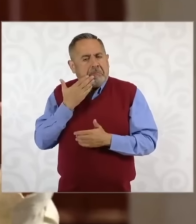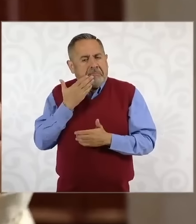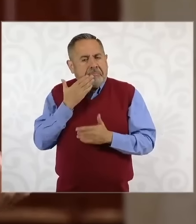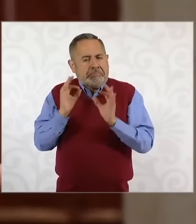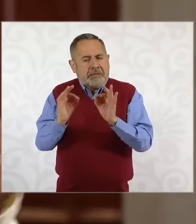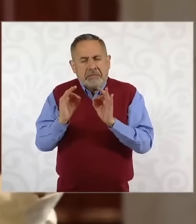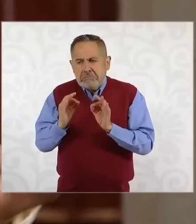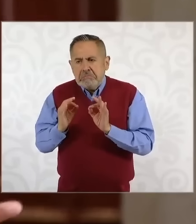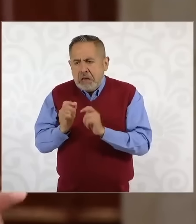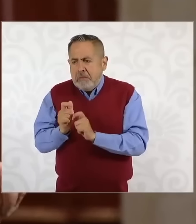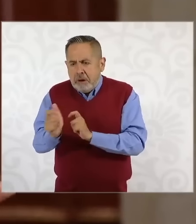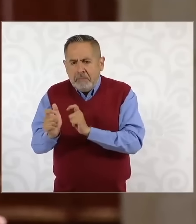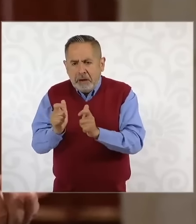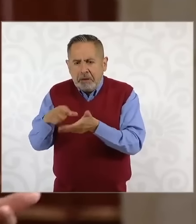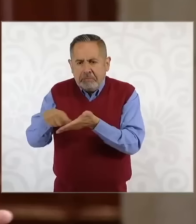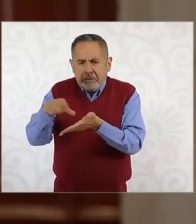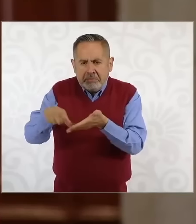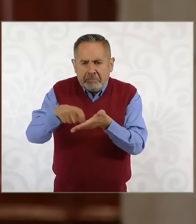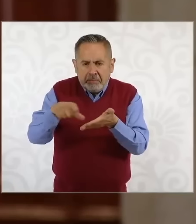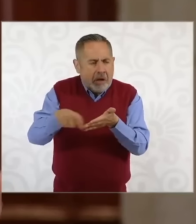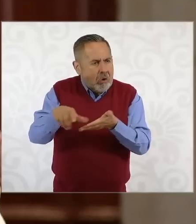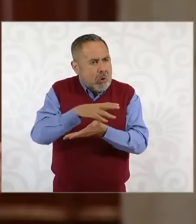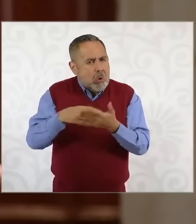capacidad para adquirir productos de primera necesidad. Sin embargo,